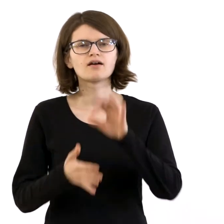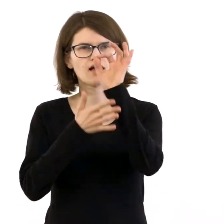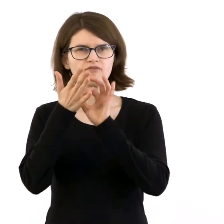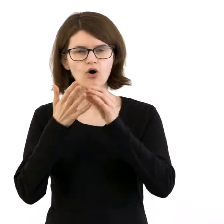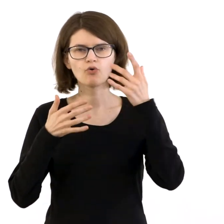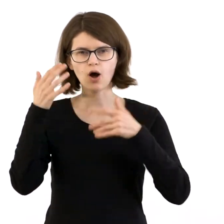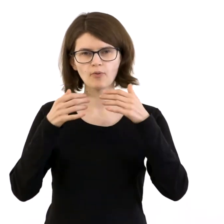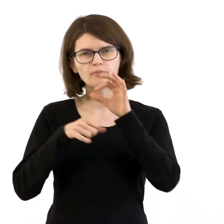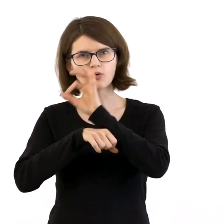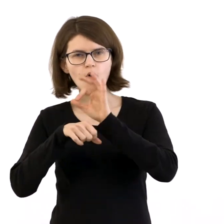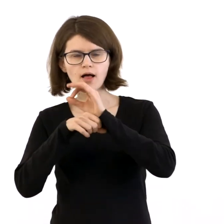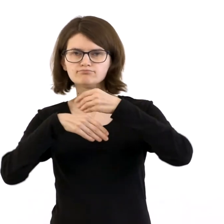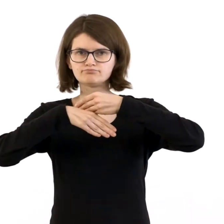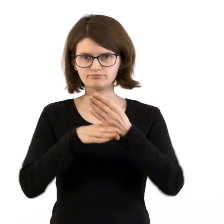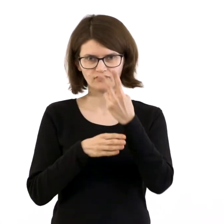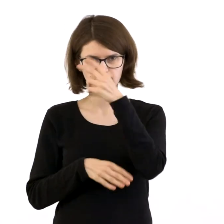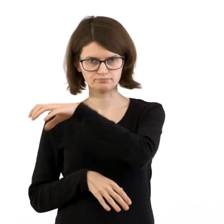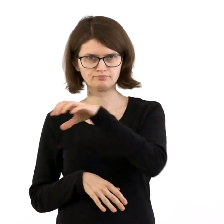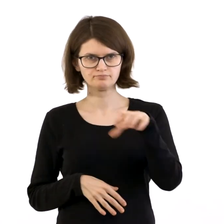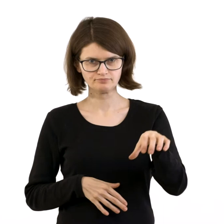5.Grafika komputerowa projektu to: